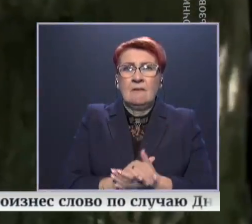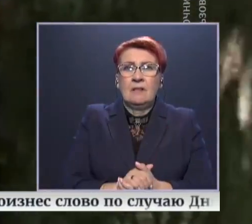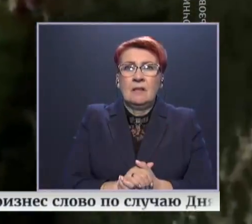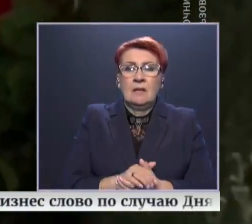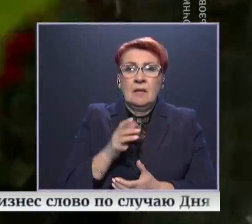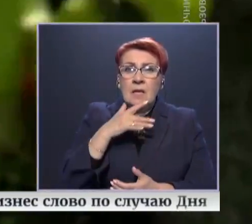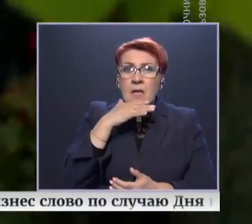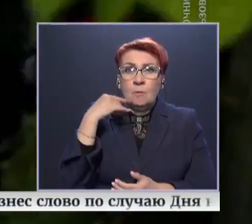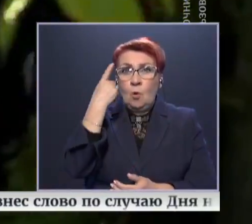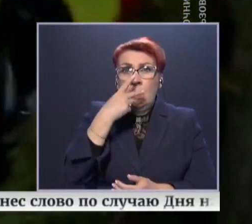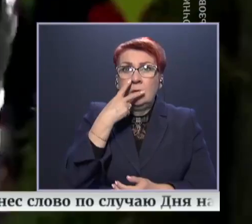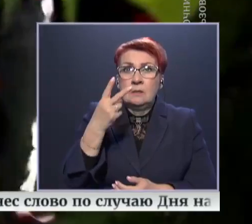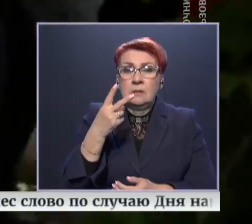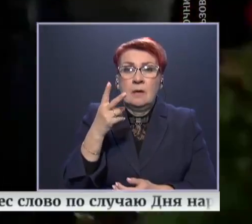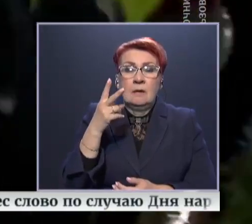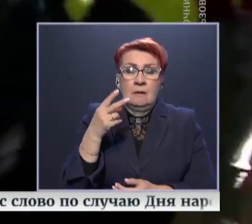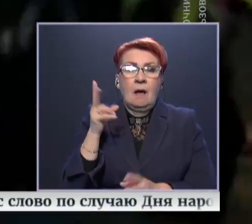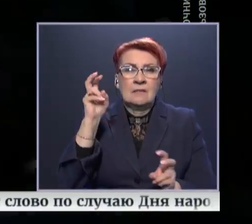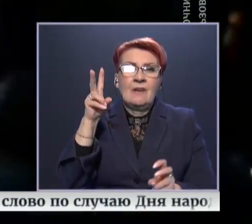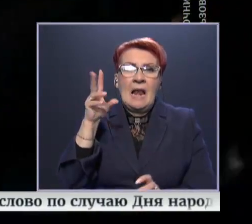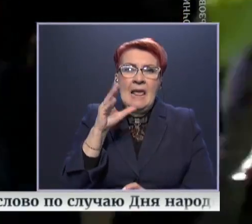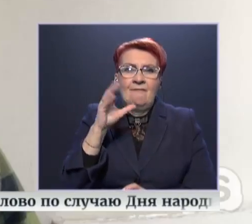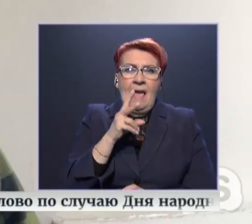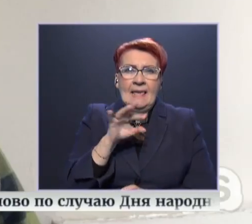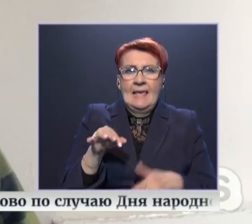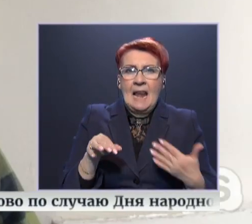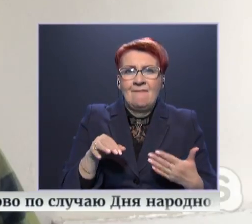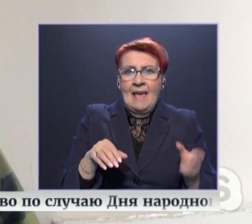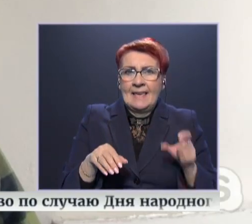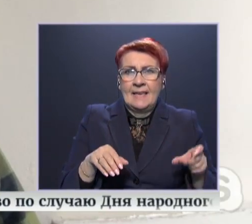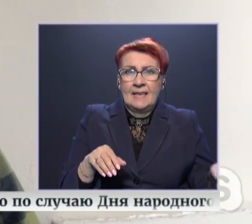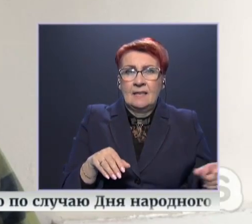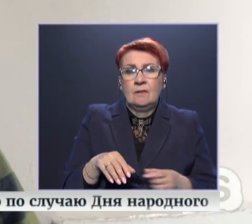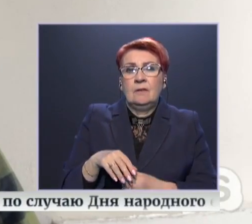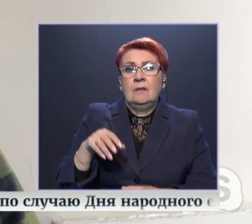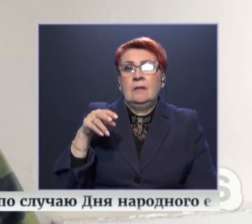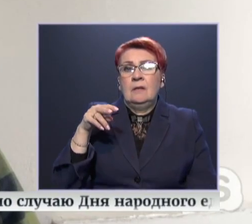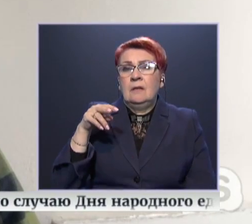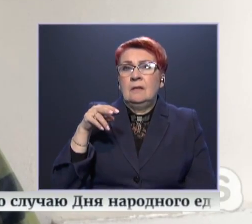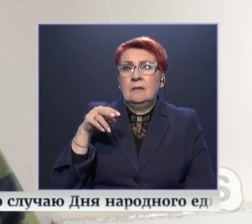определить одним словом леваки то есть люди которые борются за ЛГБТ вот за всю эту историю здесь крайне